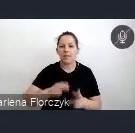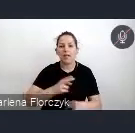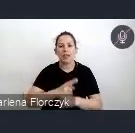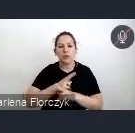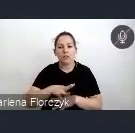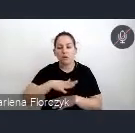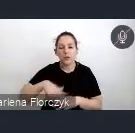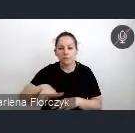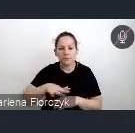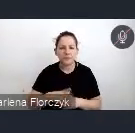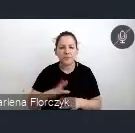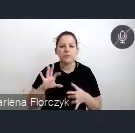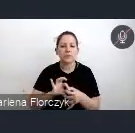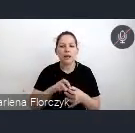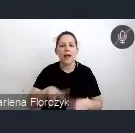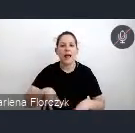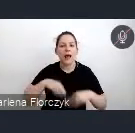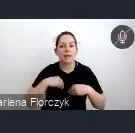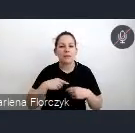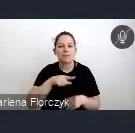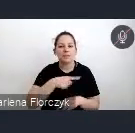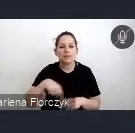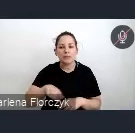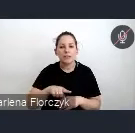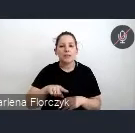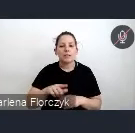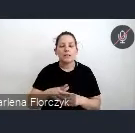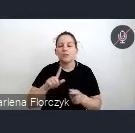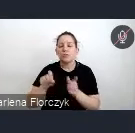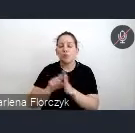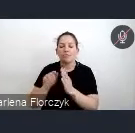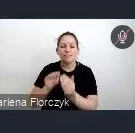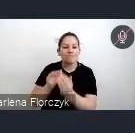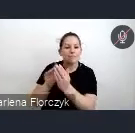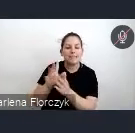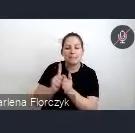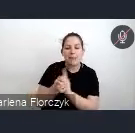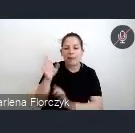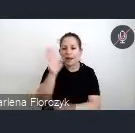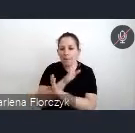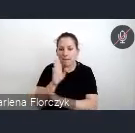misję związaną z adaptacją do zmian klimatu, ale mamy tak że Misję Rak,